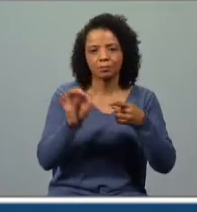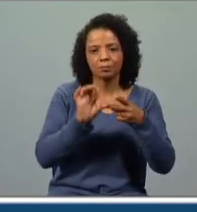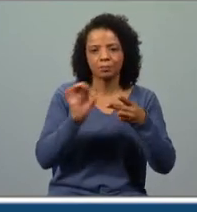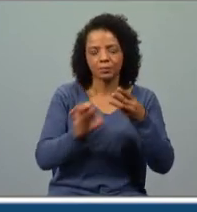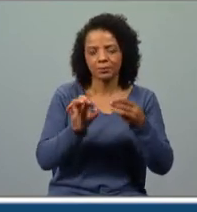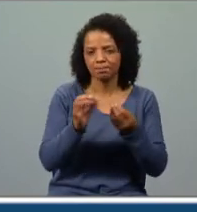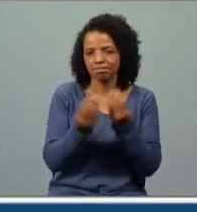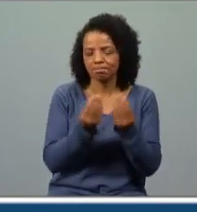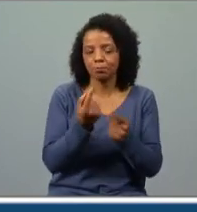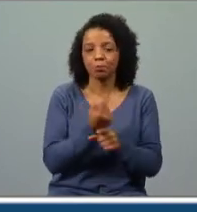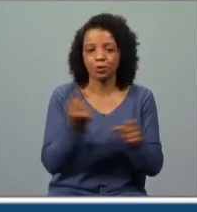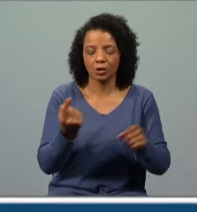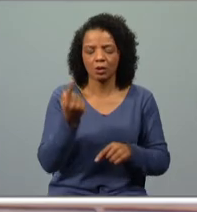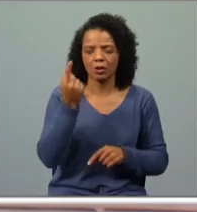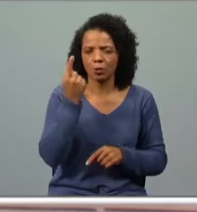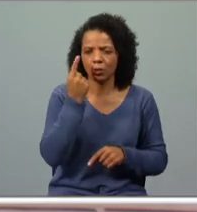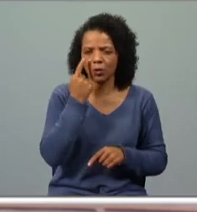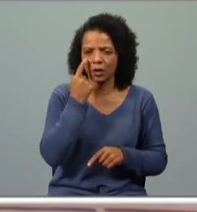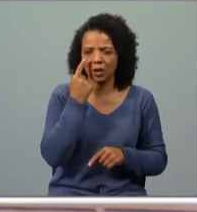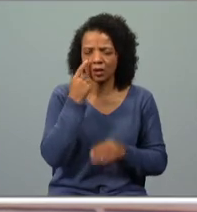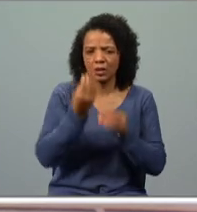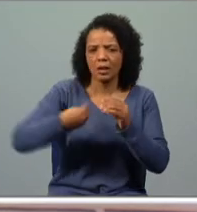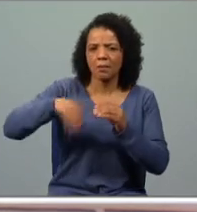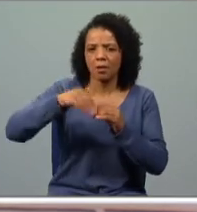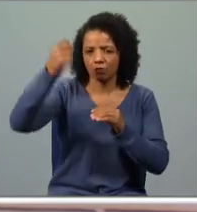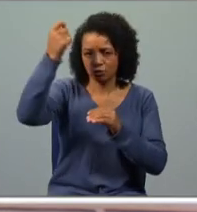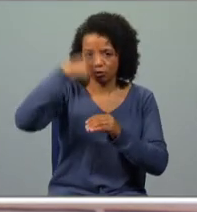bocadinho particulares porque ele conhece um bocadinho mais da história do 有點私密，因為他多了解一點